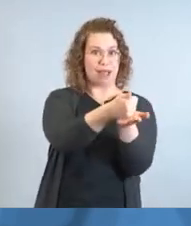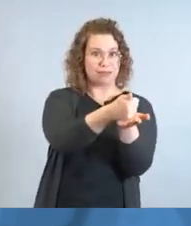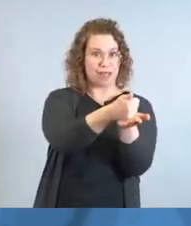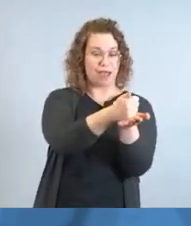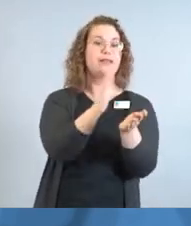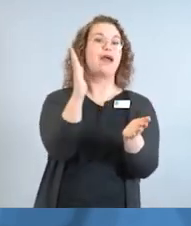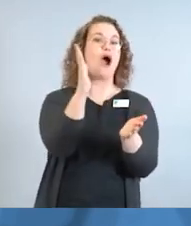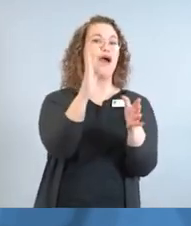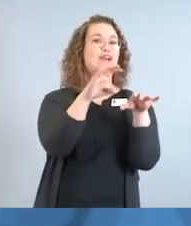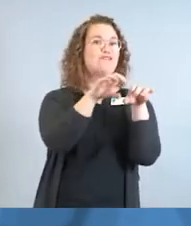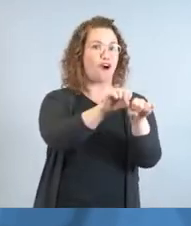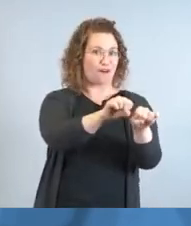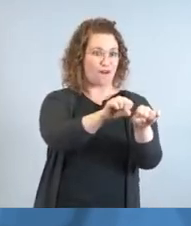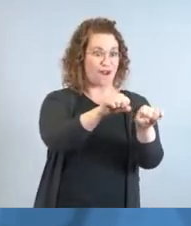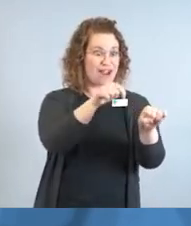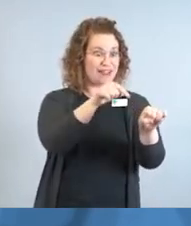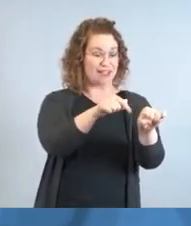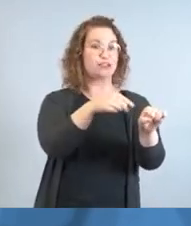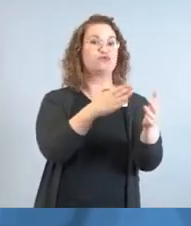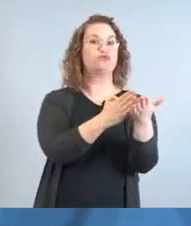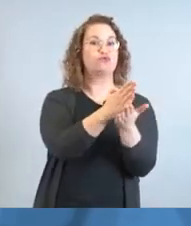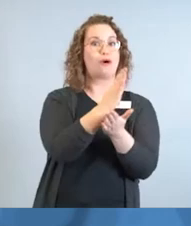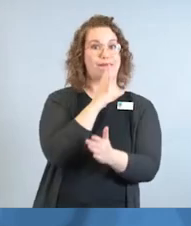mitä rokotetta siinä ajanvarauksessa on tarjolla.